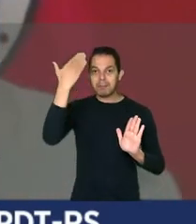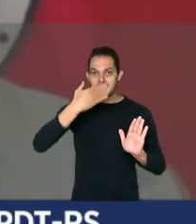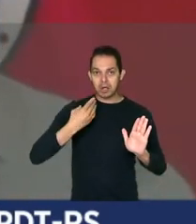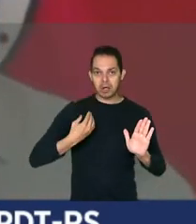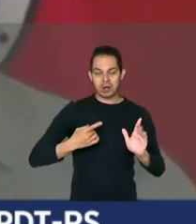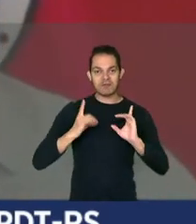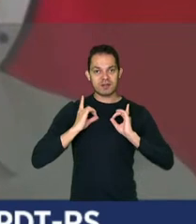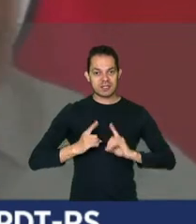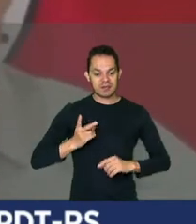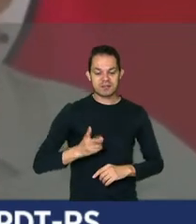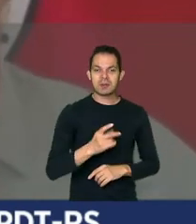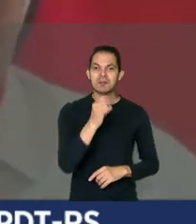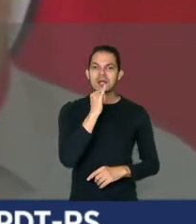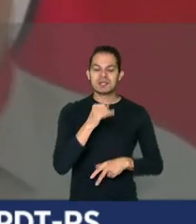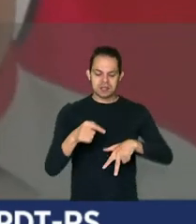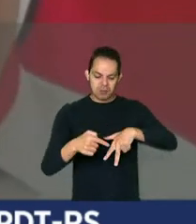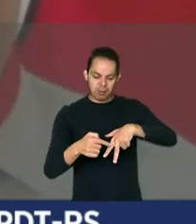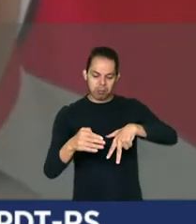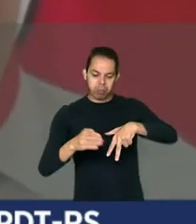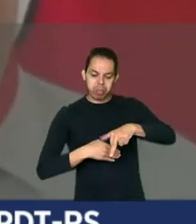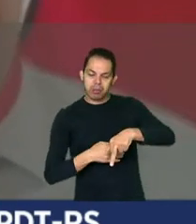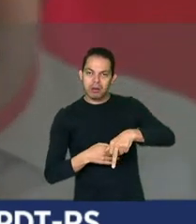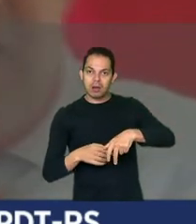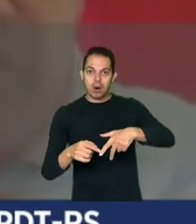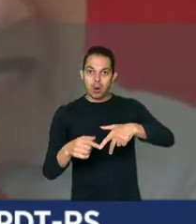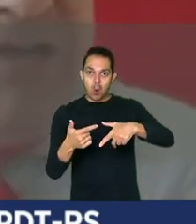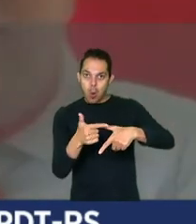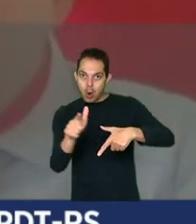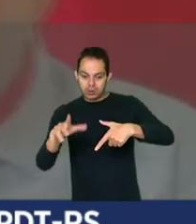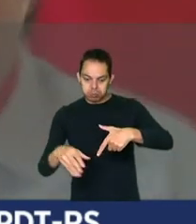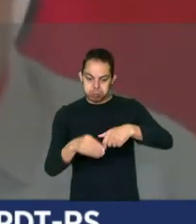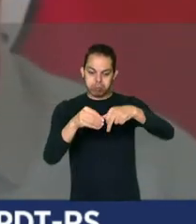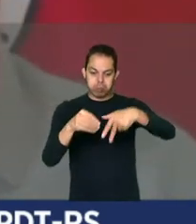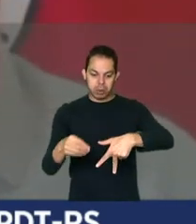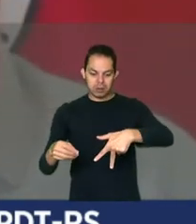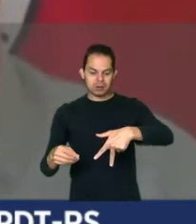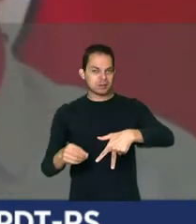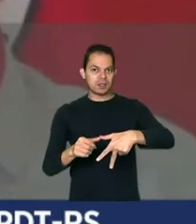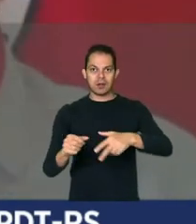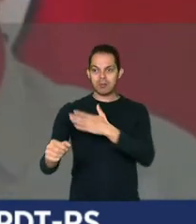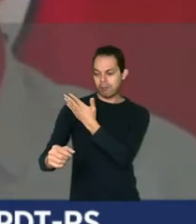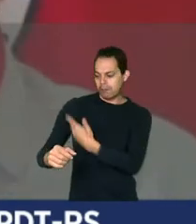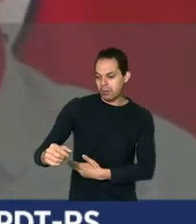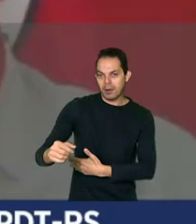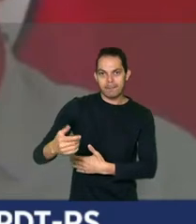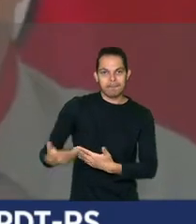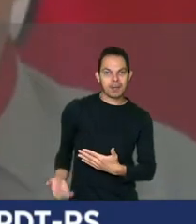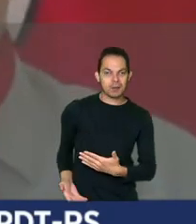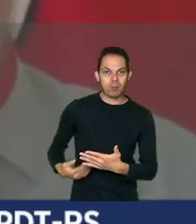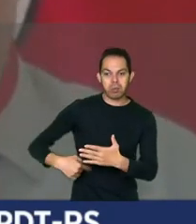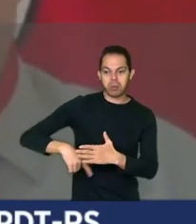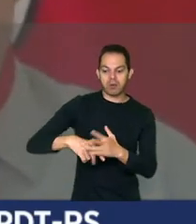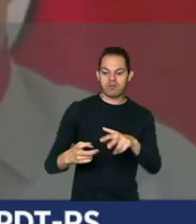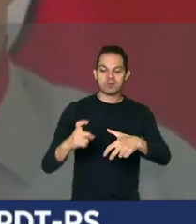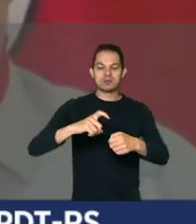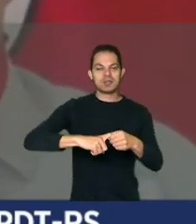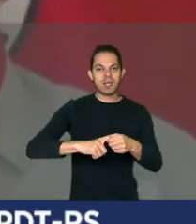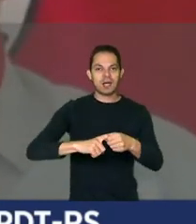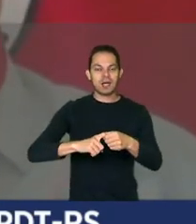PESSOA TEM UMA DEFICIÊNCIA PERMANENTE, PERDEU UMA PERNA, POR EXEMPLO, NÃO VAI NASCER OUTRA PERNA. PERDEU UM BRAÇO, NÃO VAI NASCER OUTRO BRAÇO. NÃO TEM AS DOIS BRAÇOS, NÃO